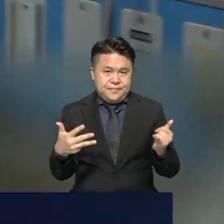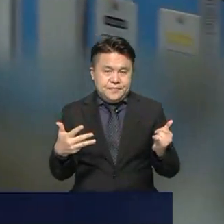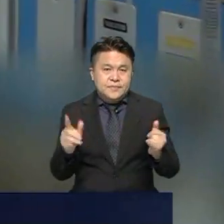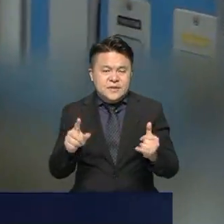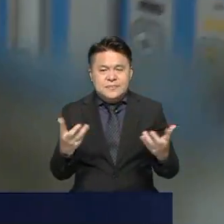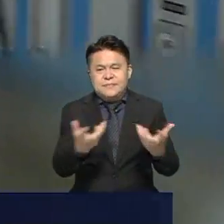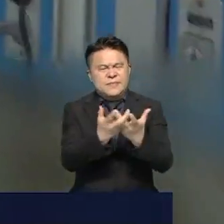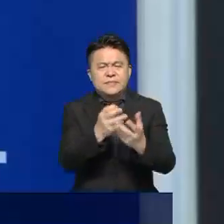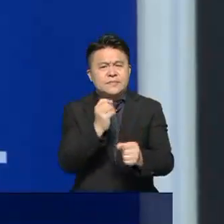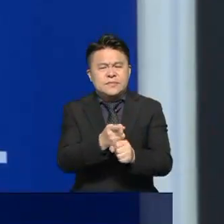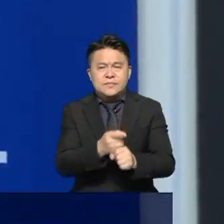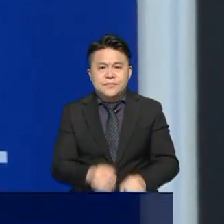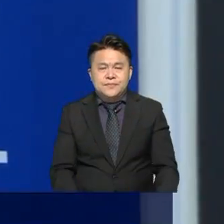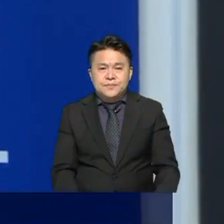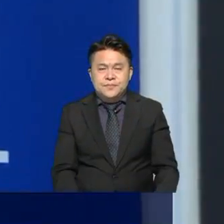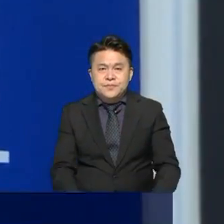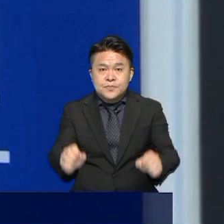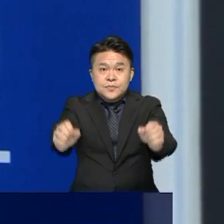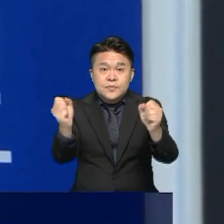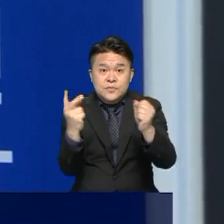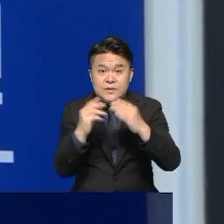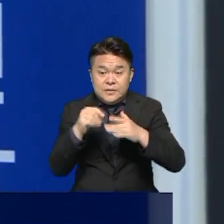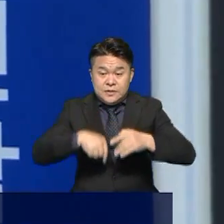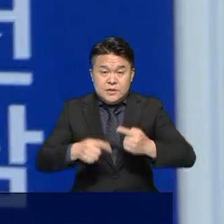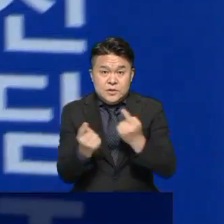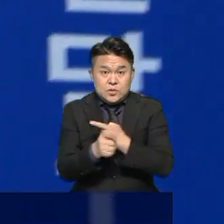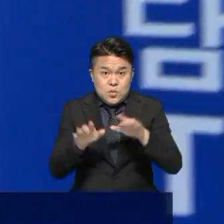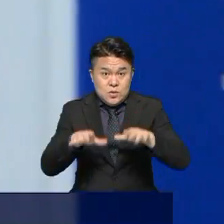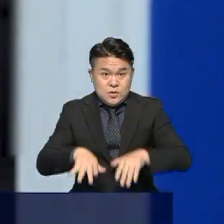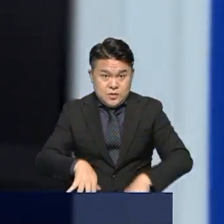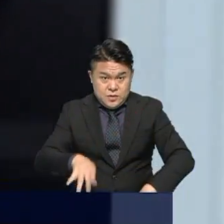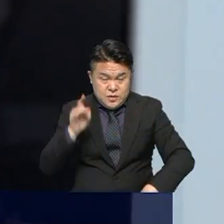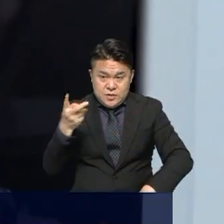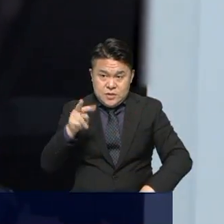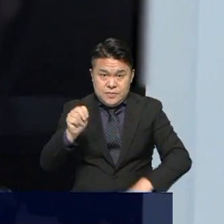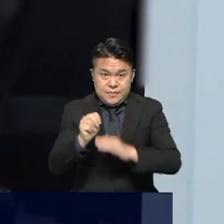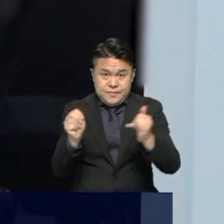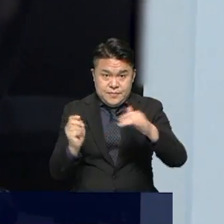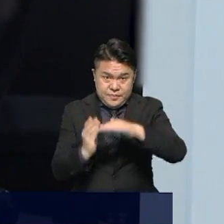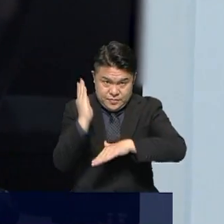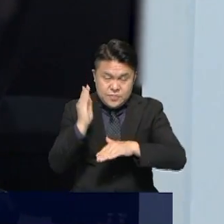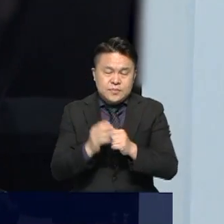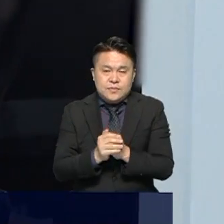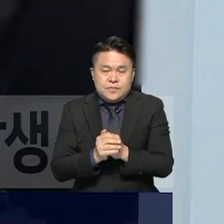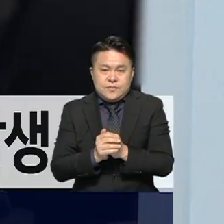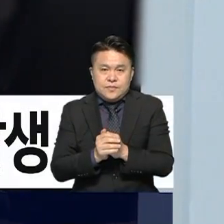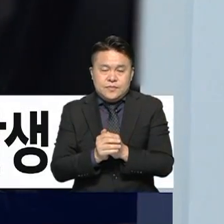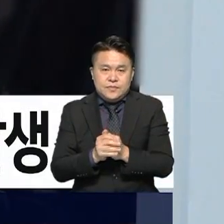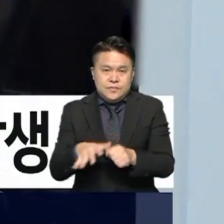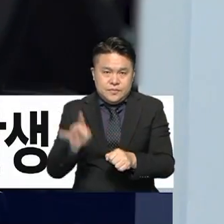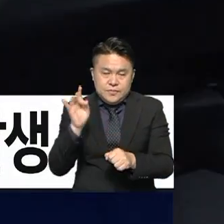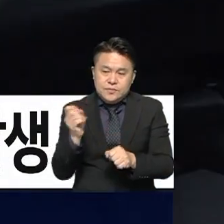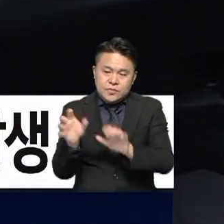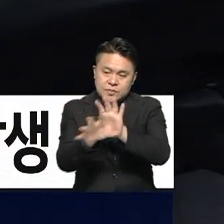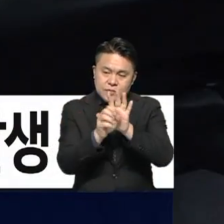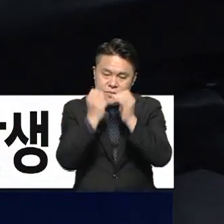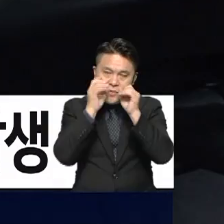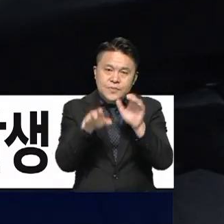재택치료자도 오늘 처음으로 2만 명대를 넘었습니다. 코로나19 새로운 변이인 오미크론은 신규